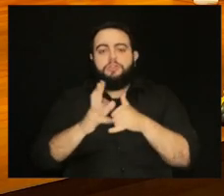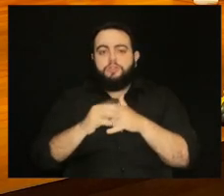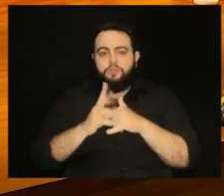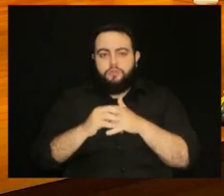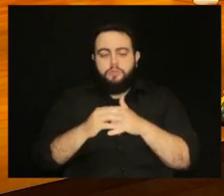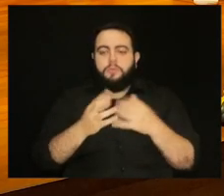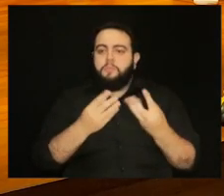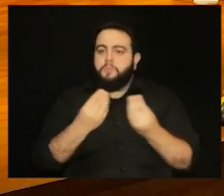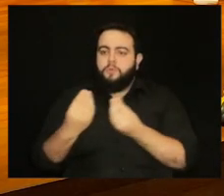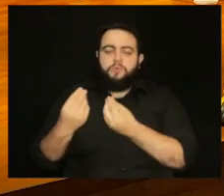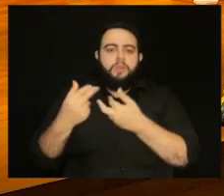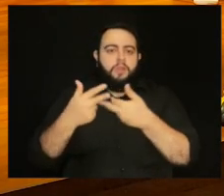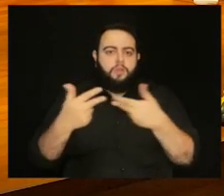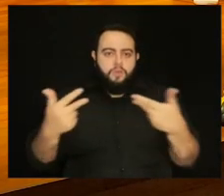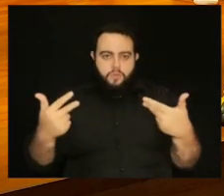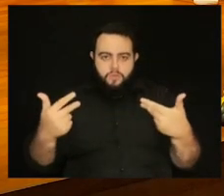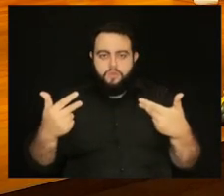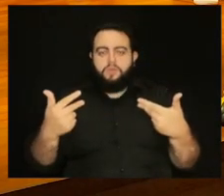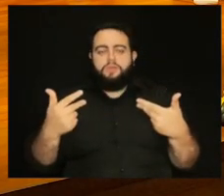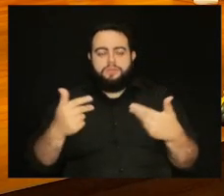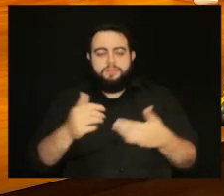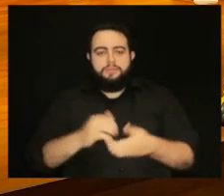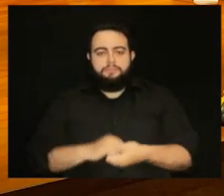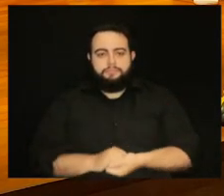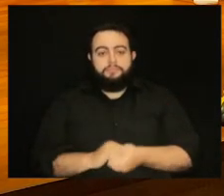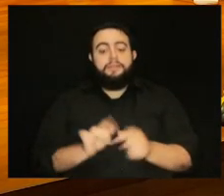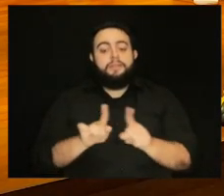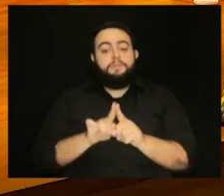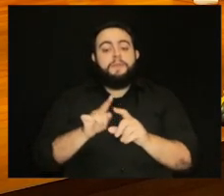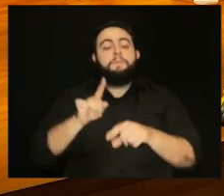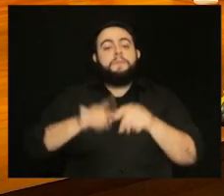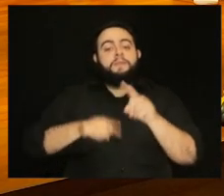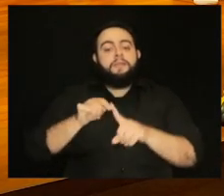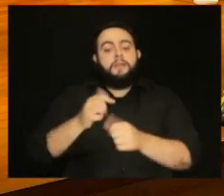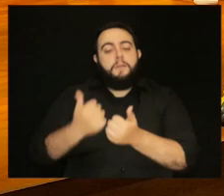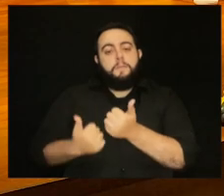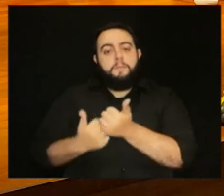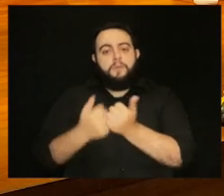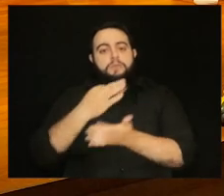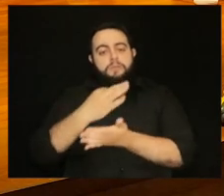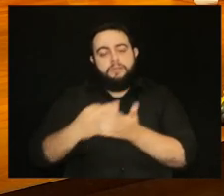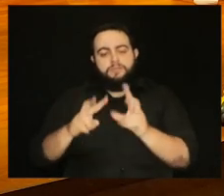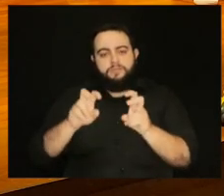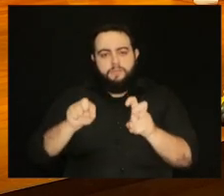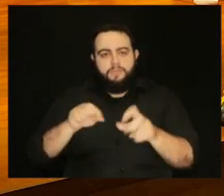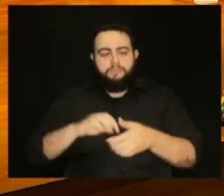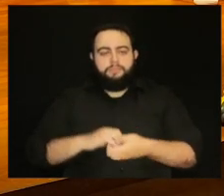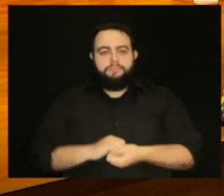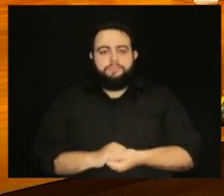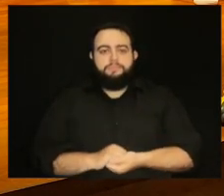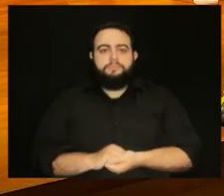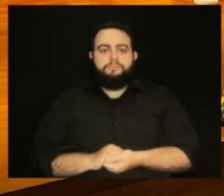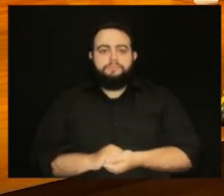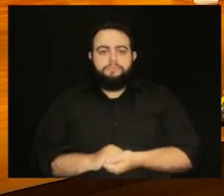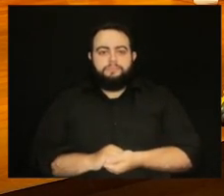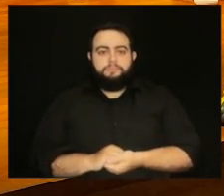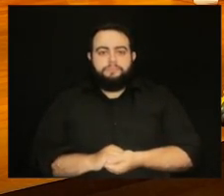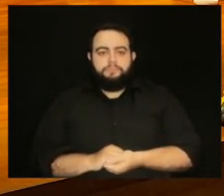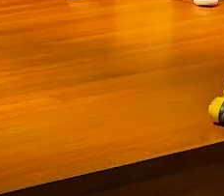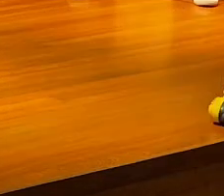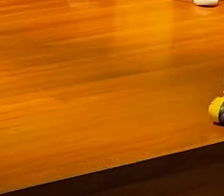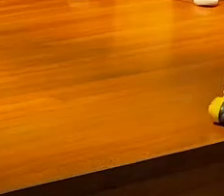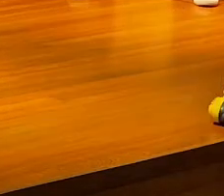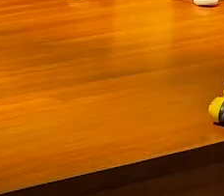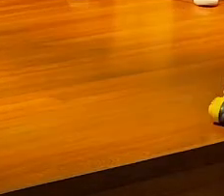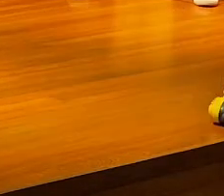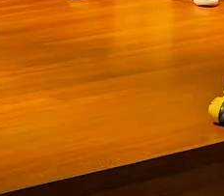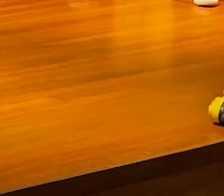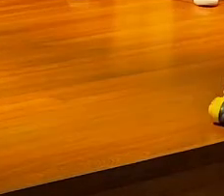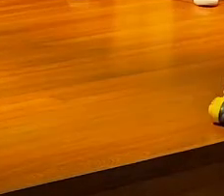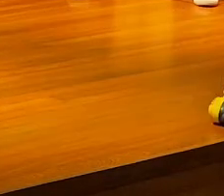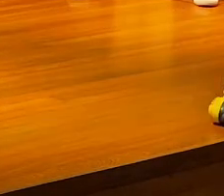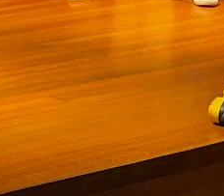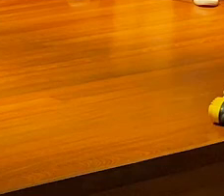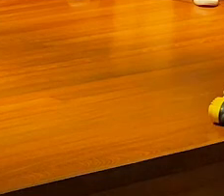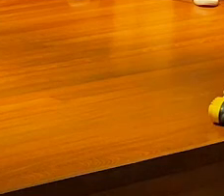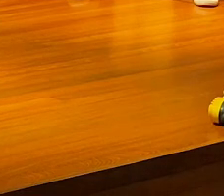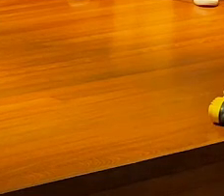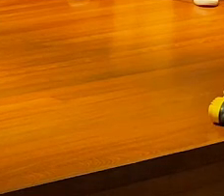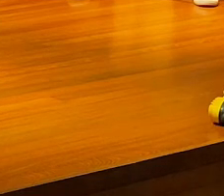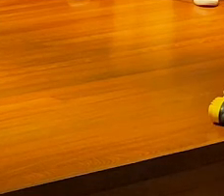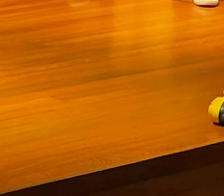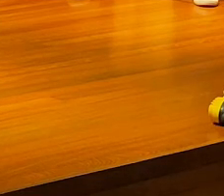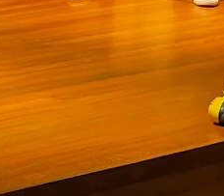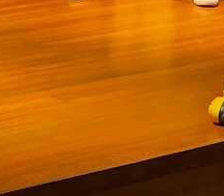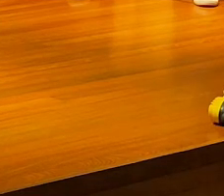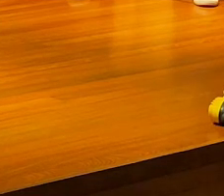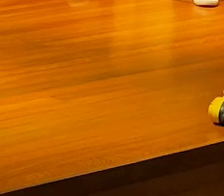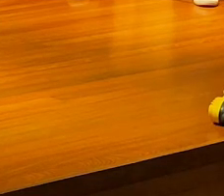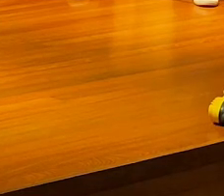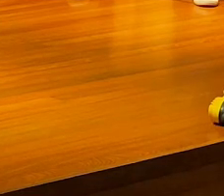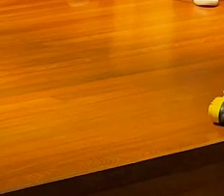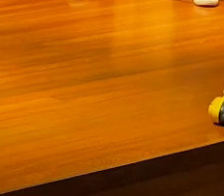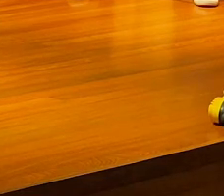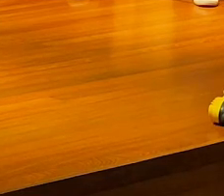coisa e um um materialzinho de apoio assim uns textos sobre isso e tal. Deixa eu tirar